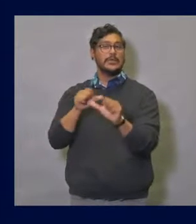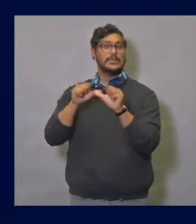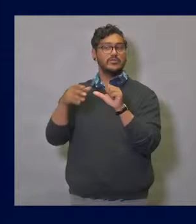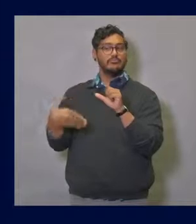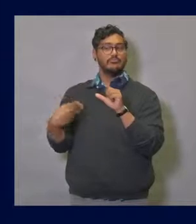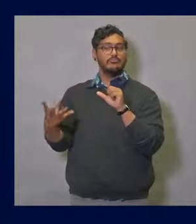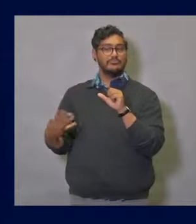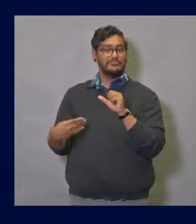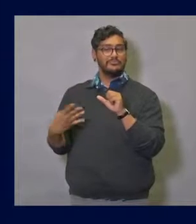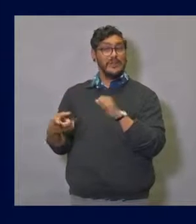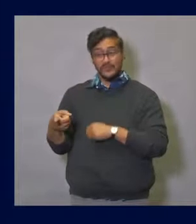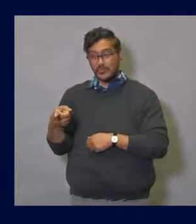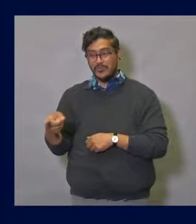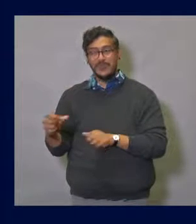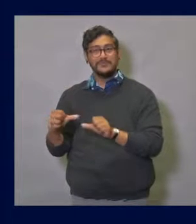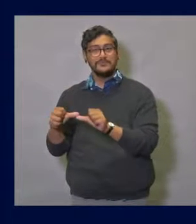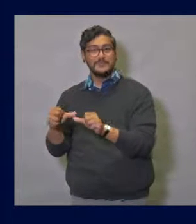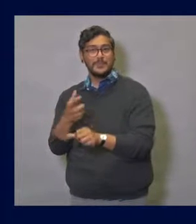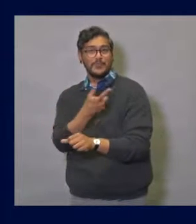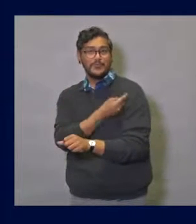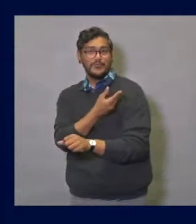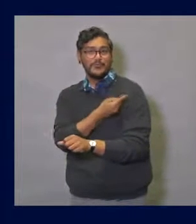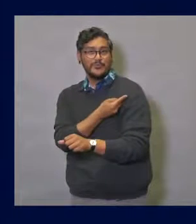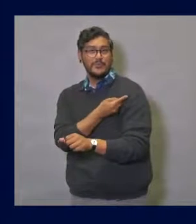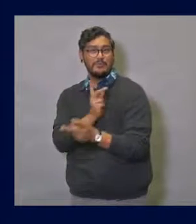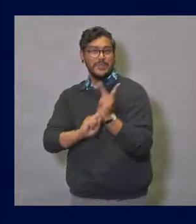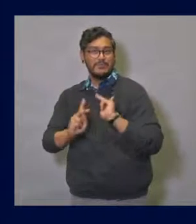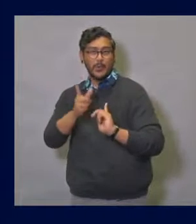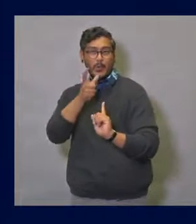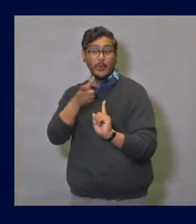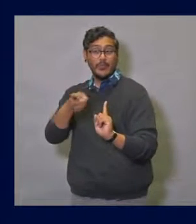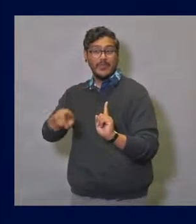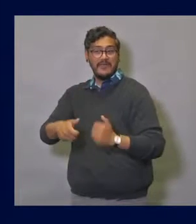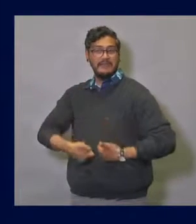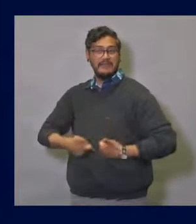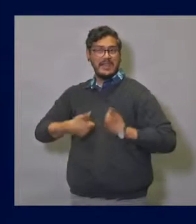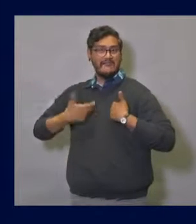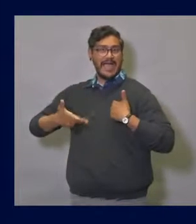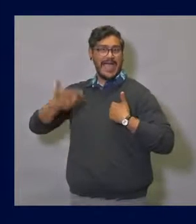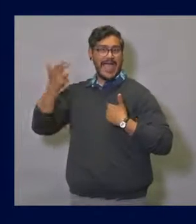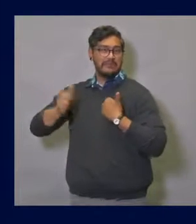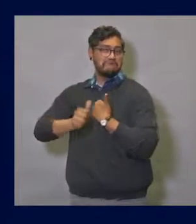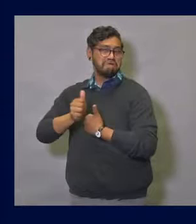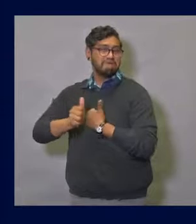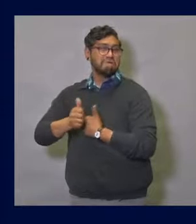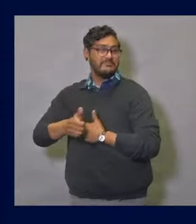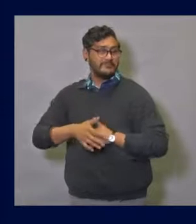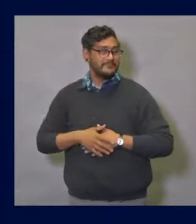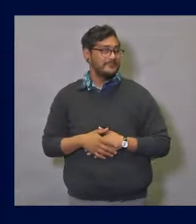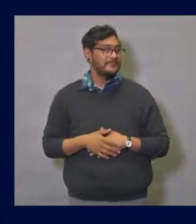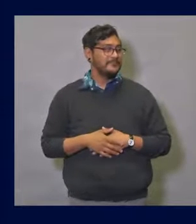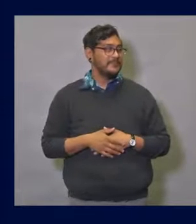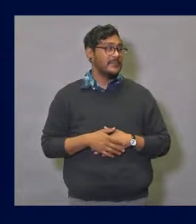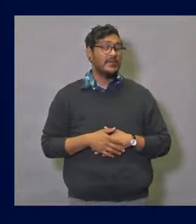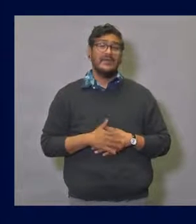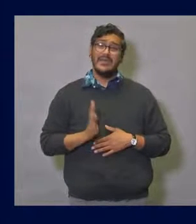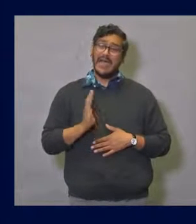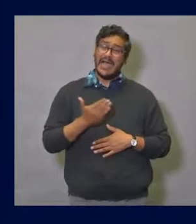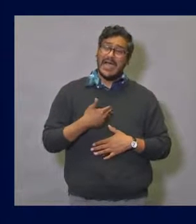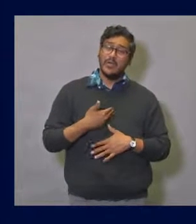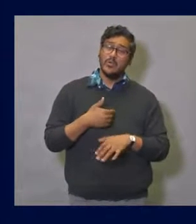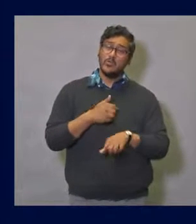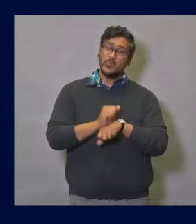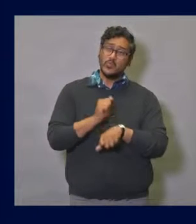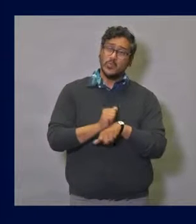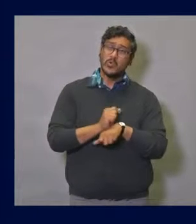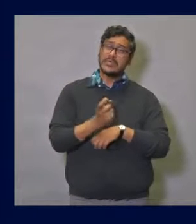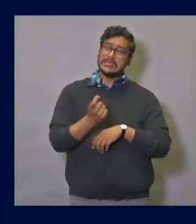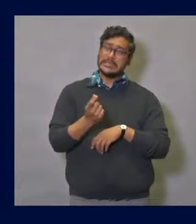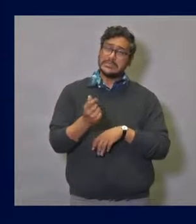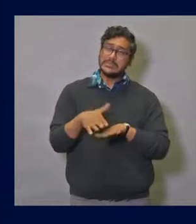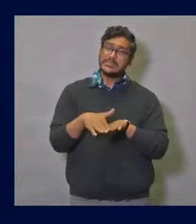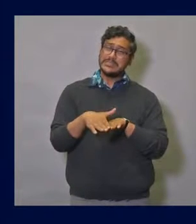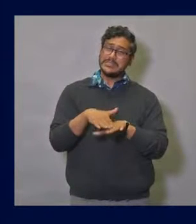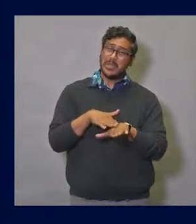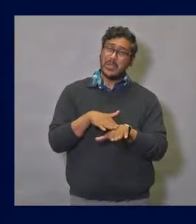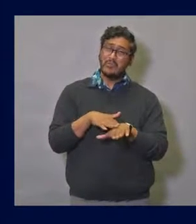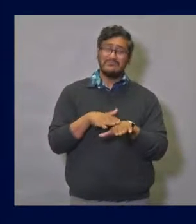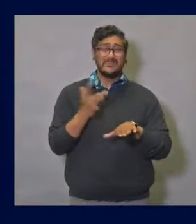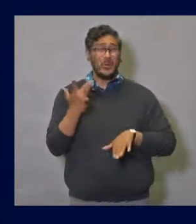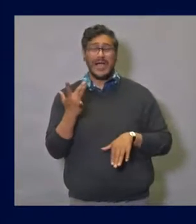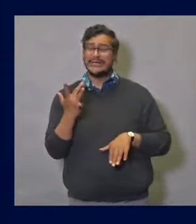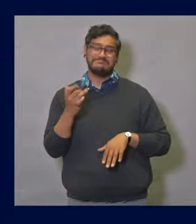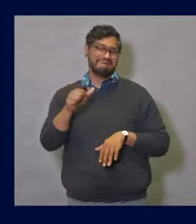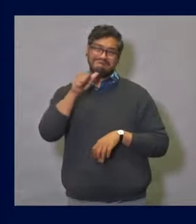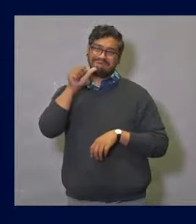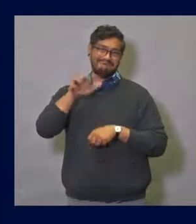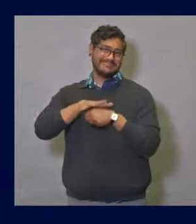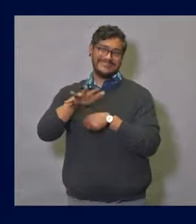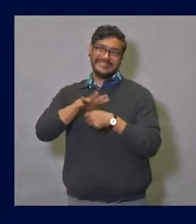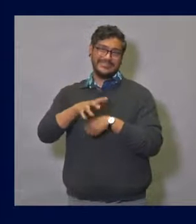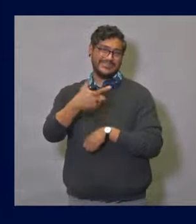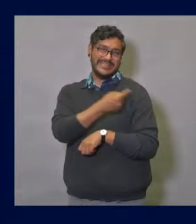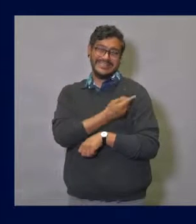ASIGNACIONES EN LOS CENTROS DE